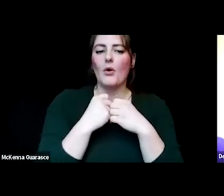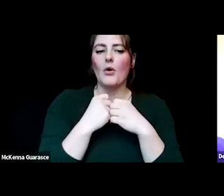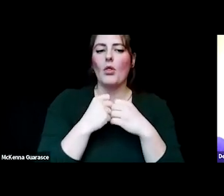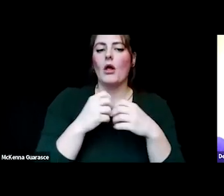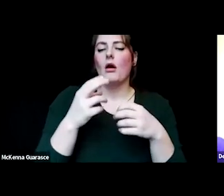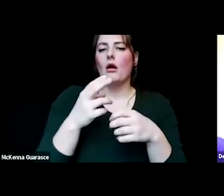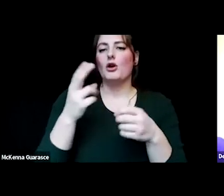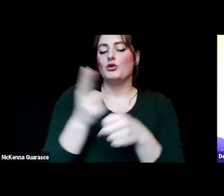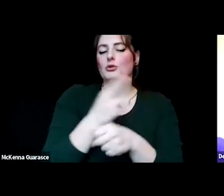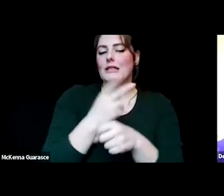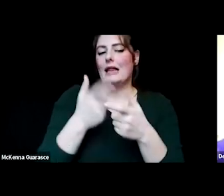y cómo la sociedad las ha etiquetado.